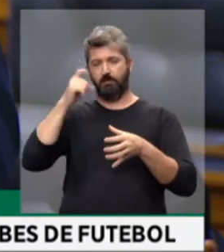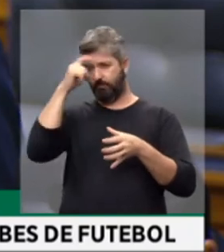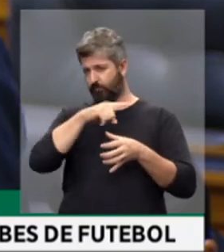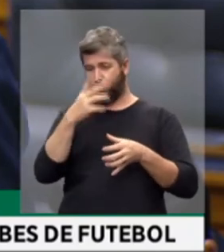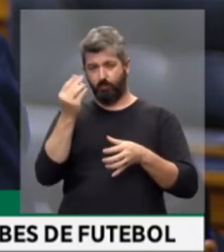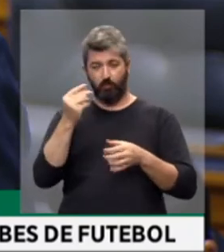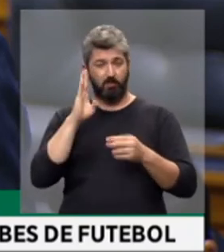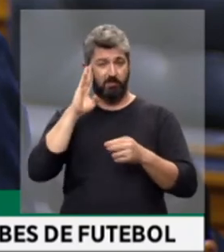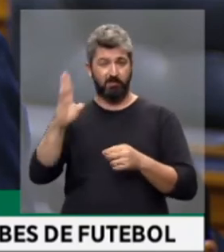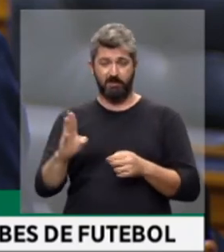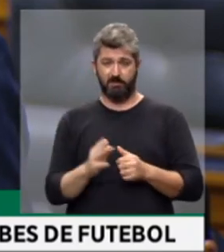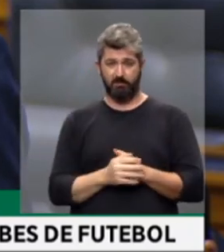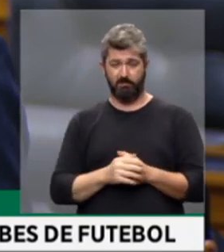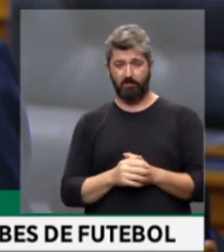OPORTUNIDADE AQUI, NA PANDEMIA, OS CLUBES, UMA